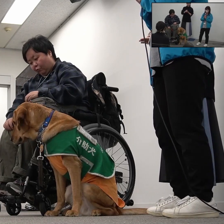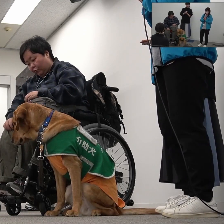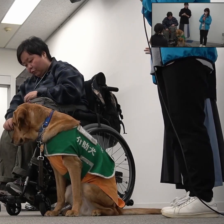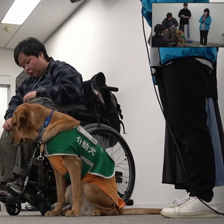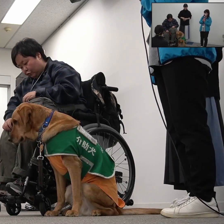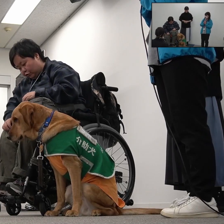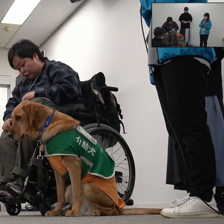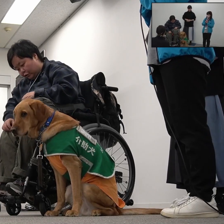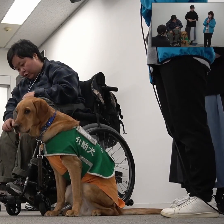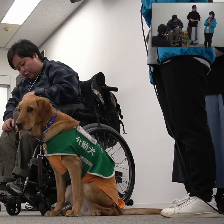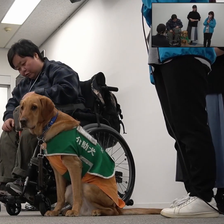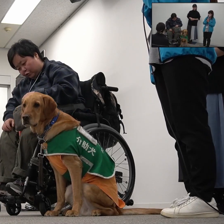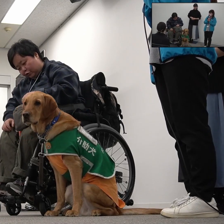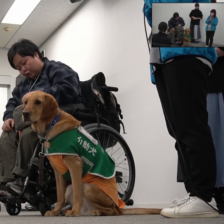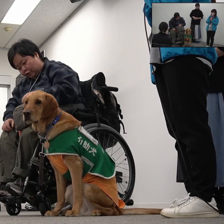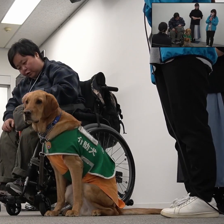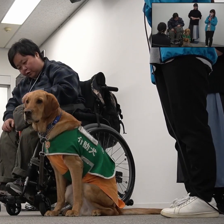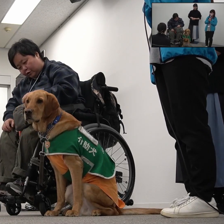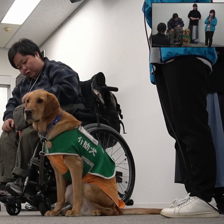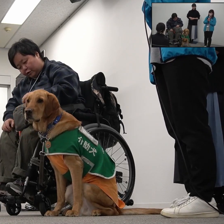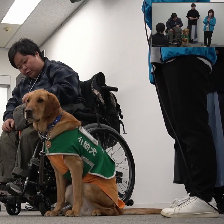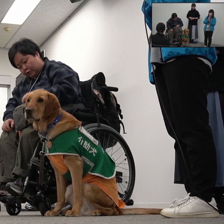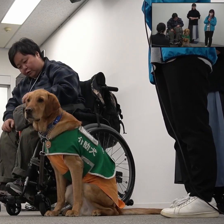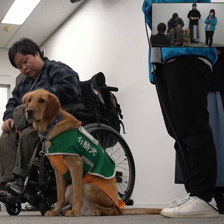今のタイミングで大丈夫です